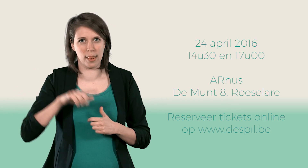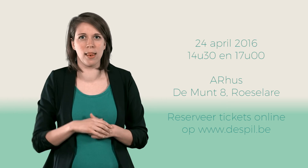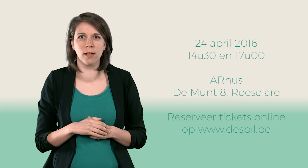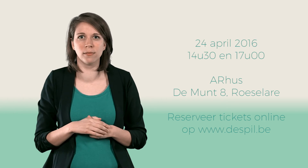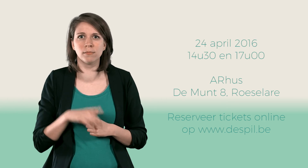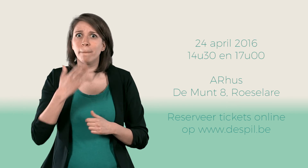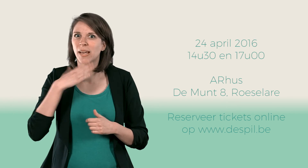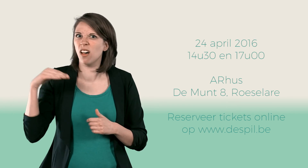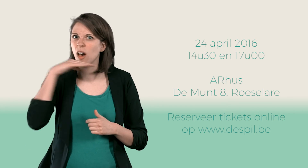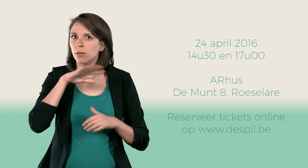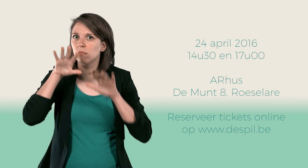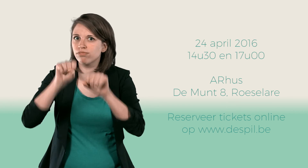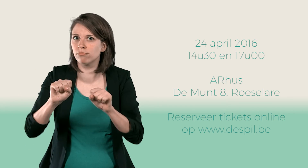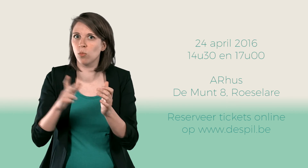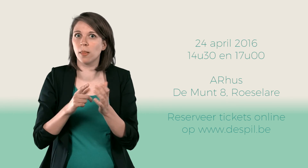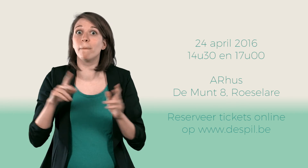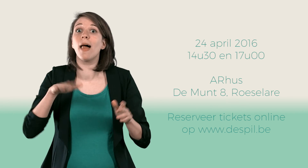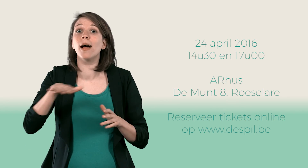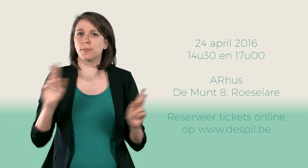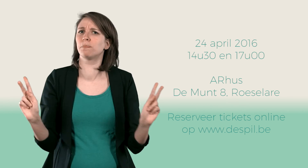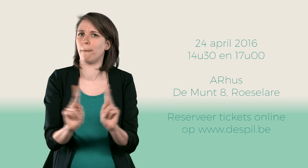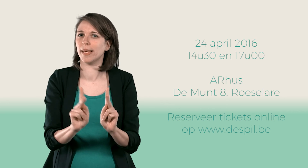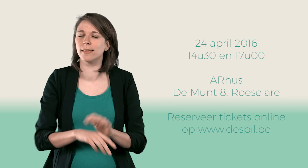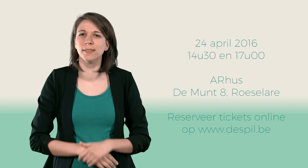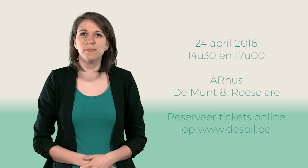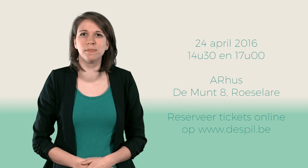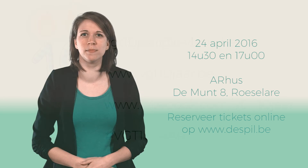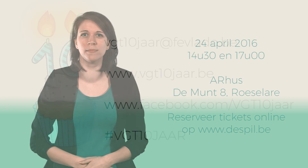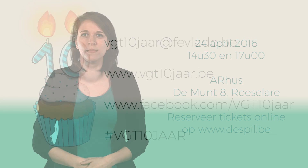Reserveer snel, want de plaatsen zijn beperkt.